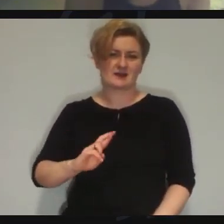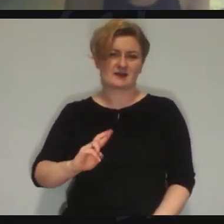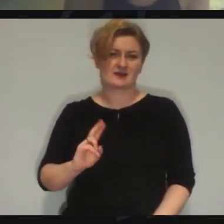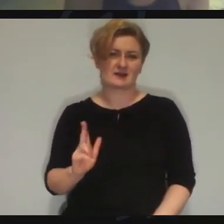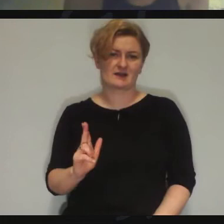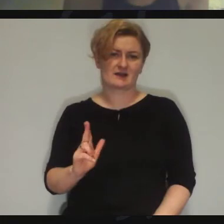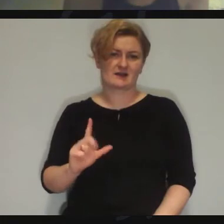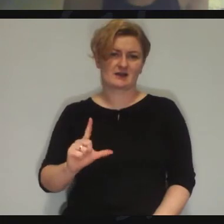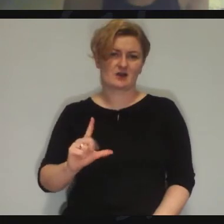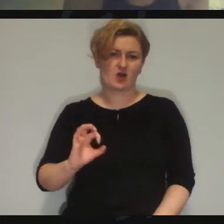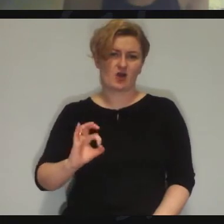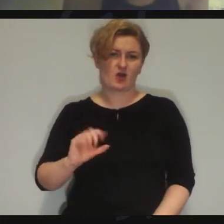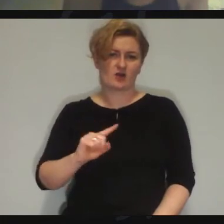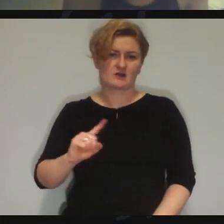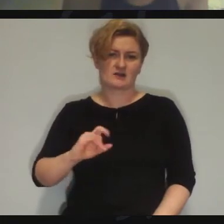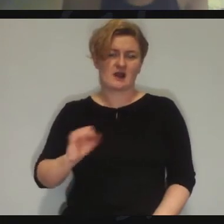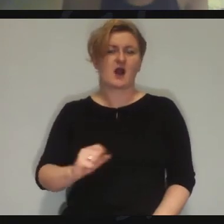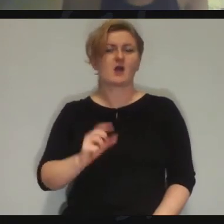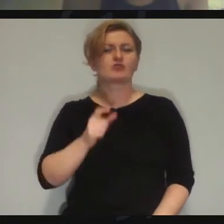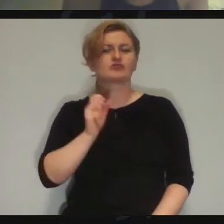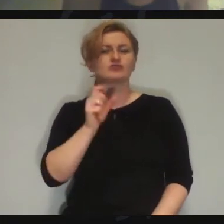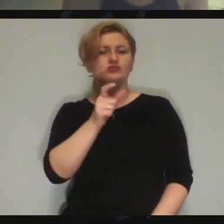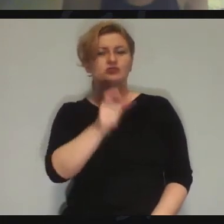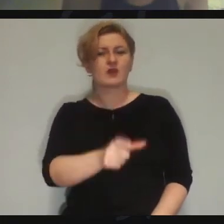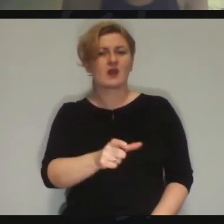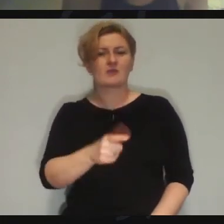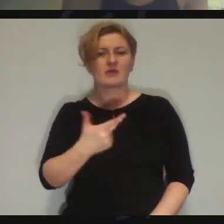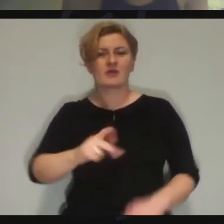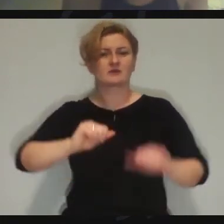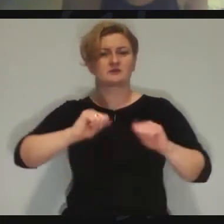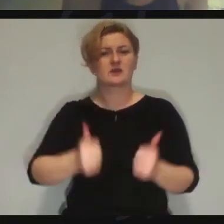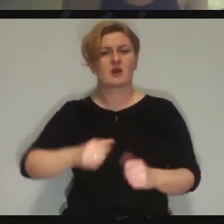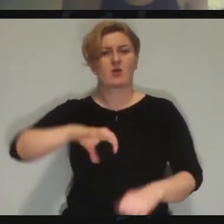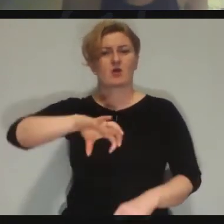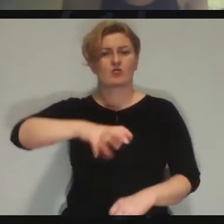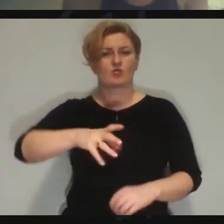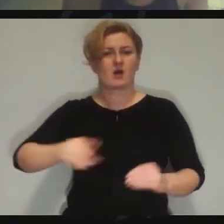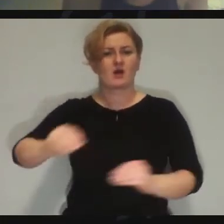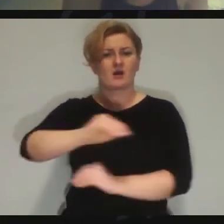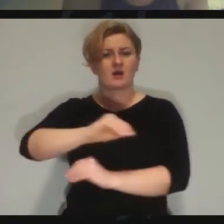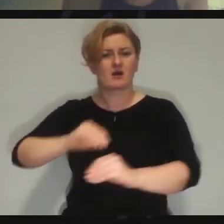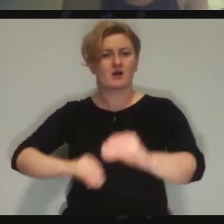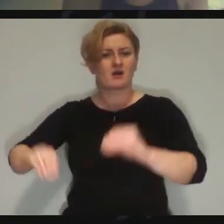Dominika: Nie jest to stała grupa, tylko jest to rotacja wychowanków.